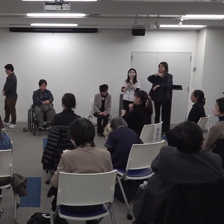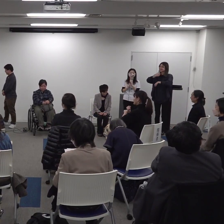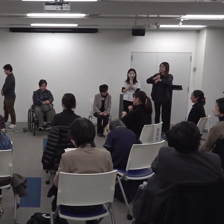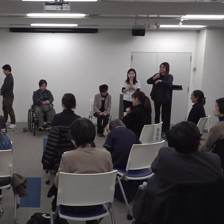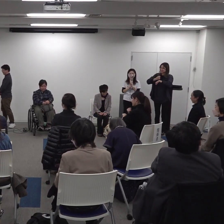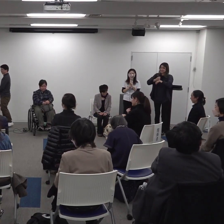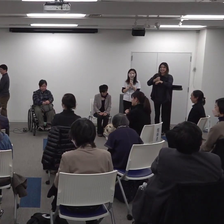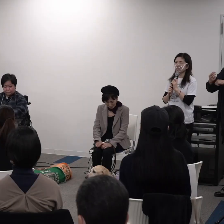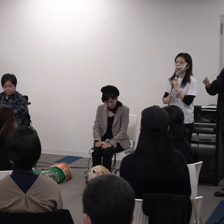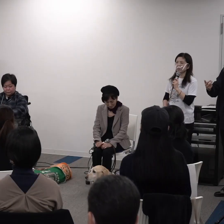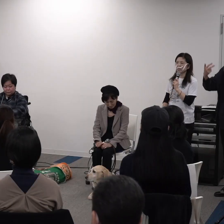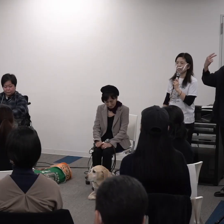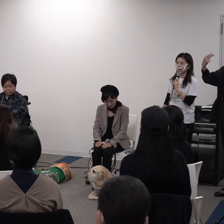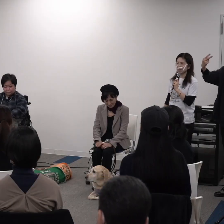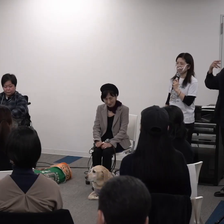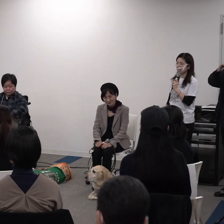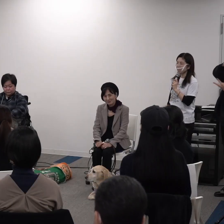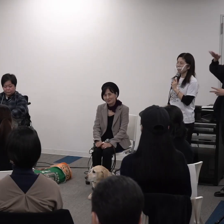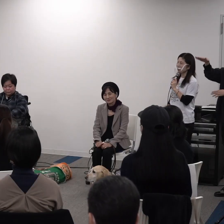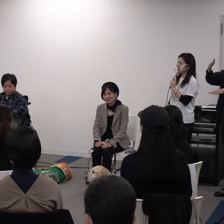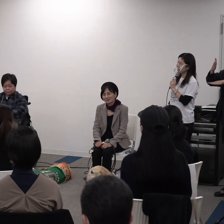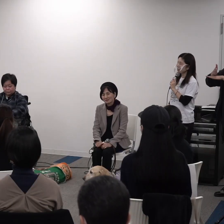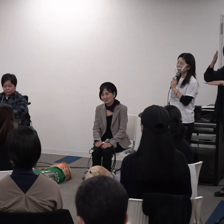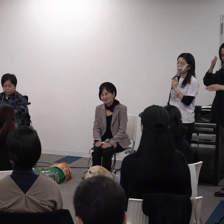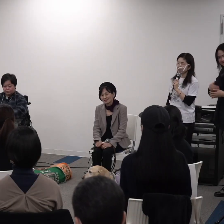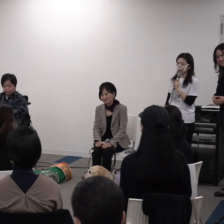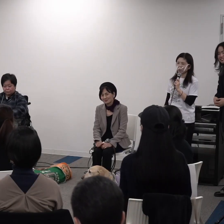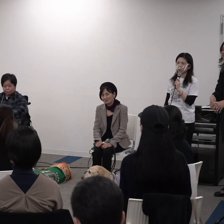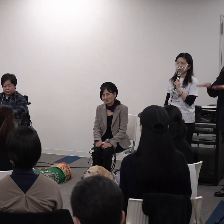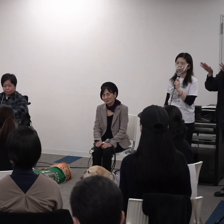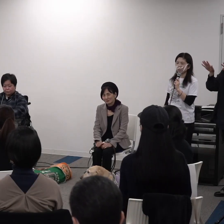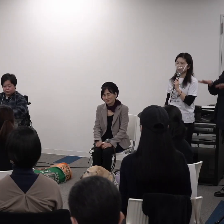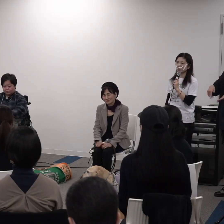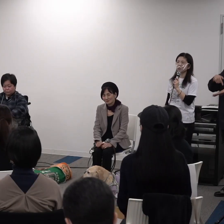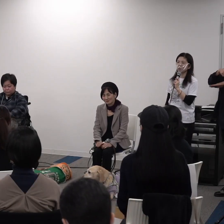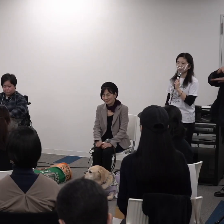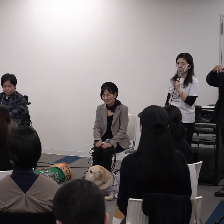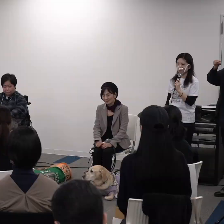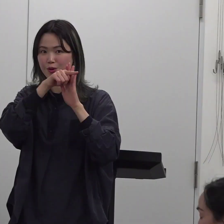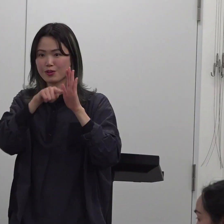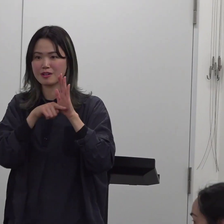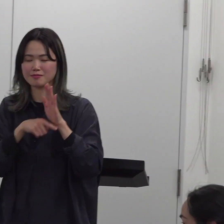オンラインの方もありがとうございました これで本日のプログラムは終了となります